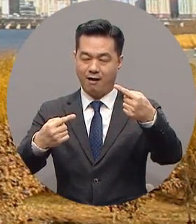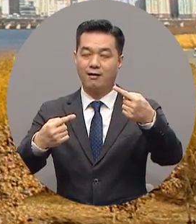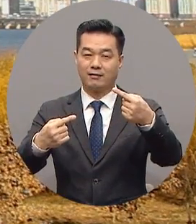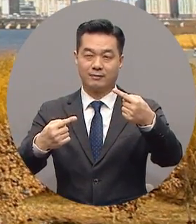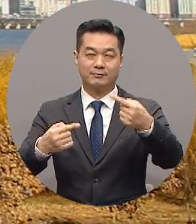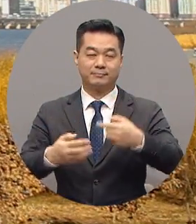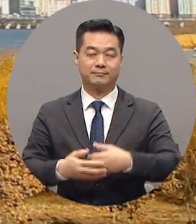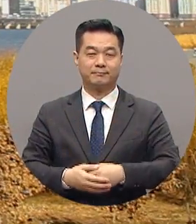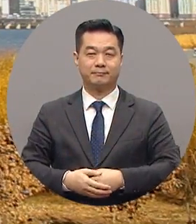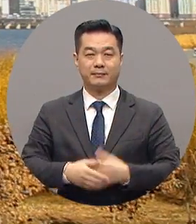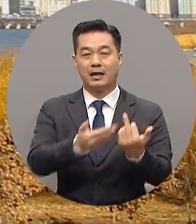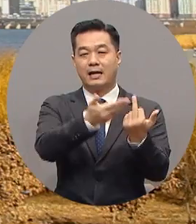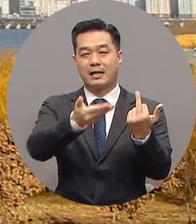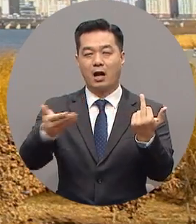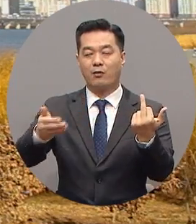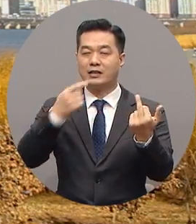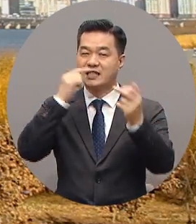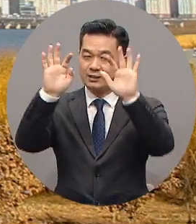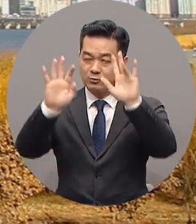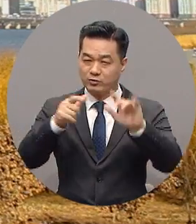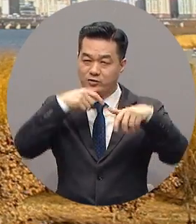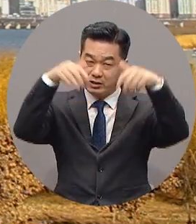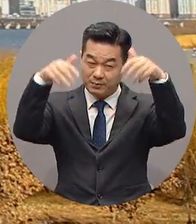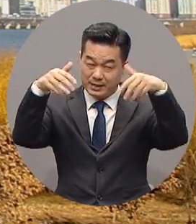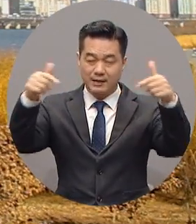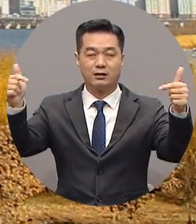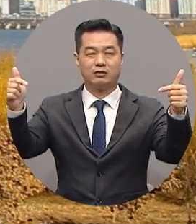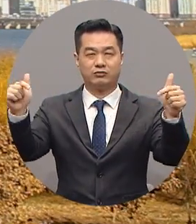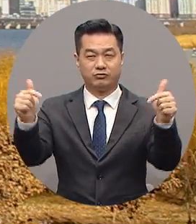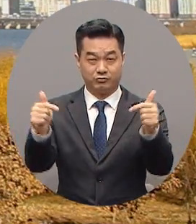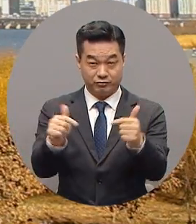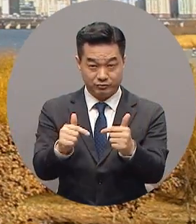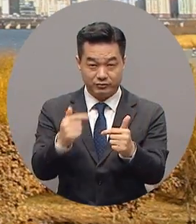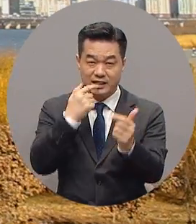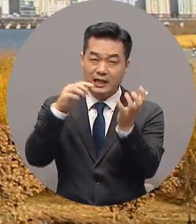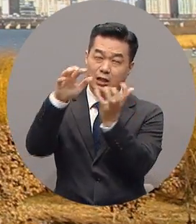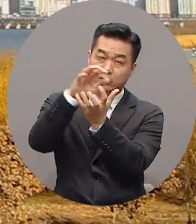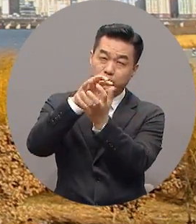(기상캐스터) 2024년 새해 첫 해가밝았습니다.